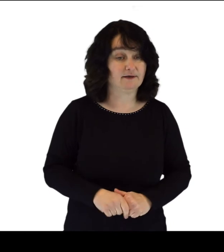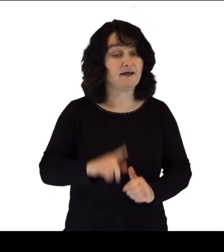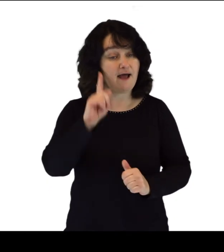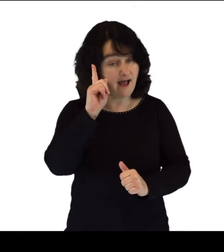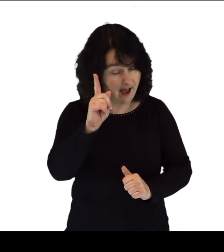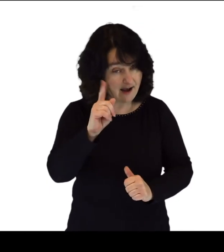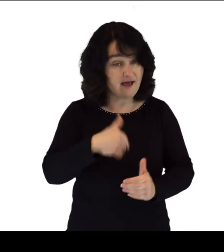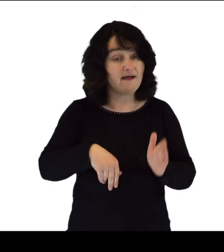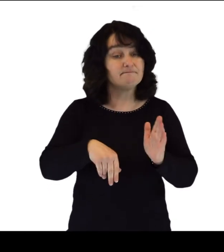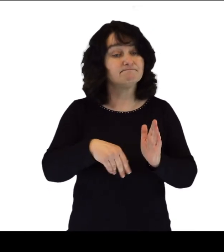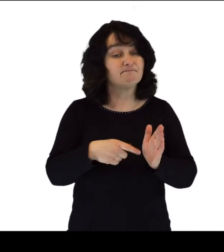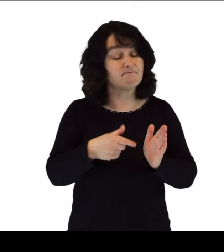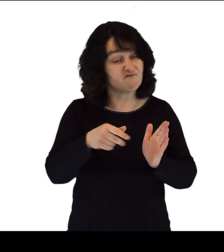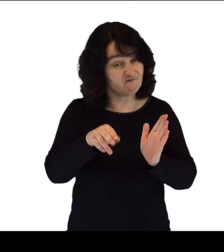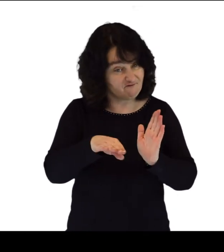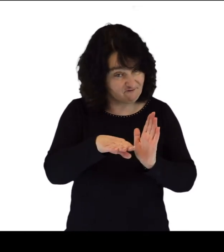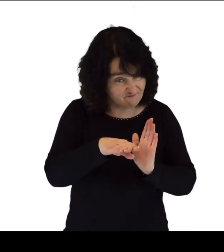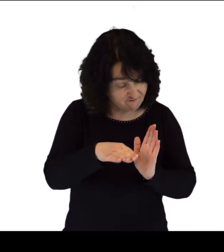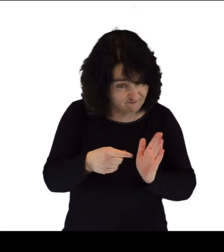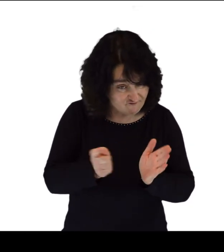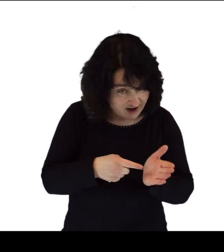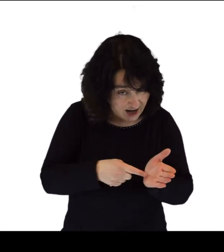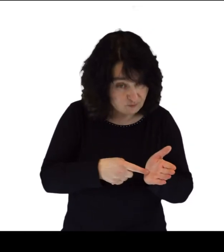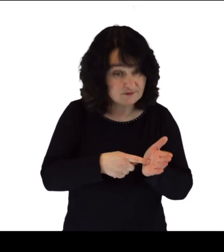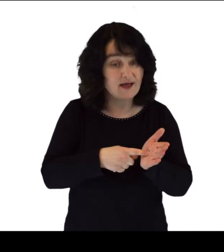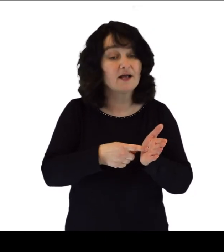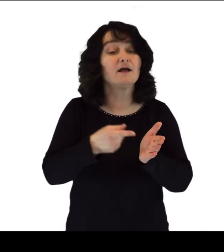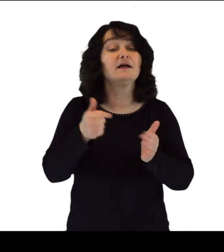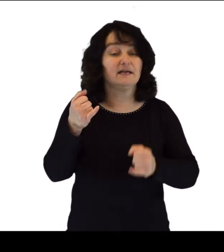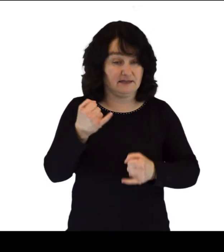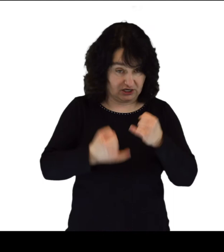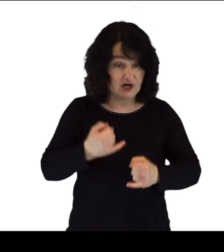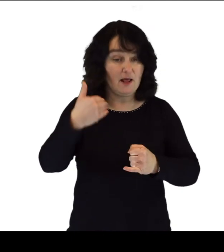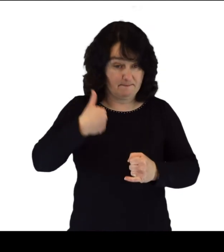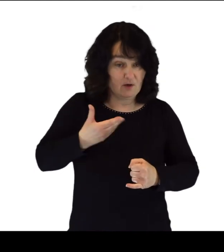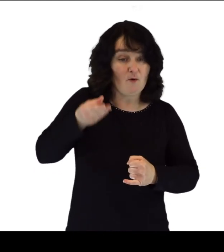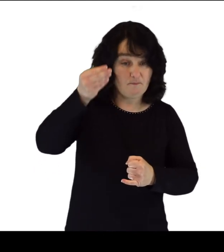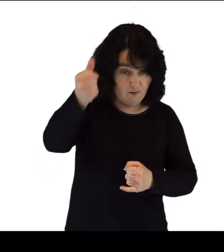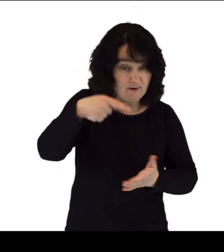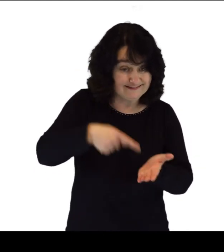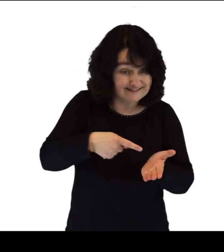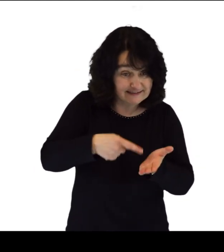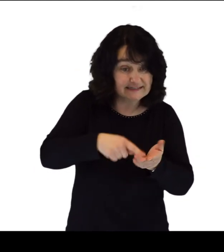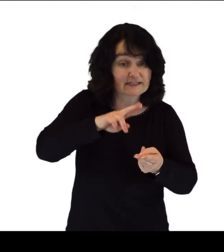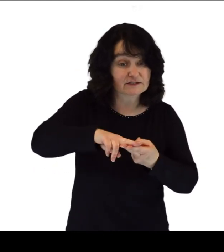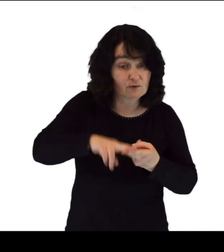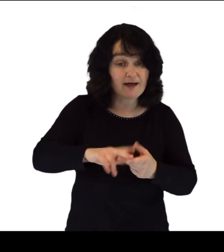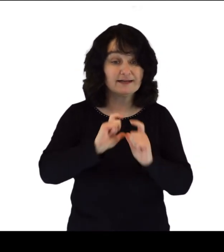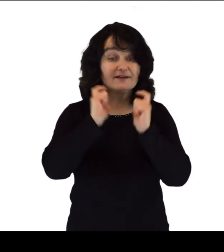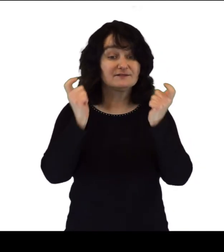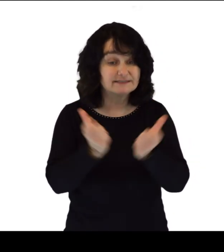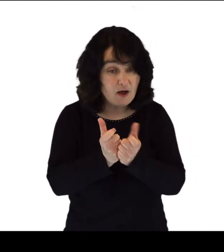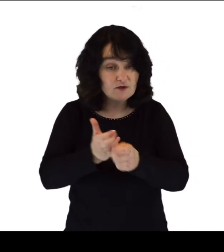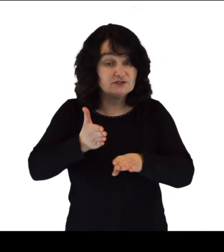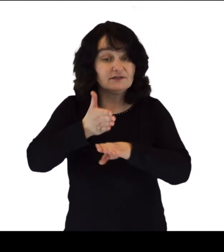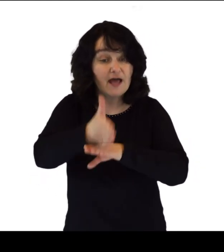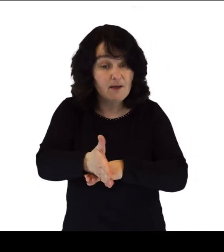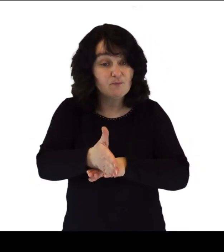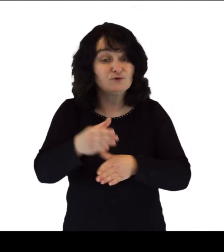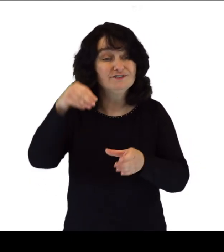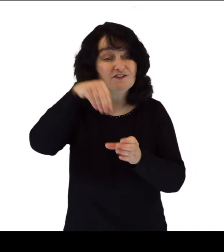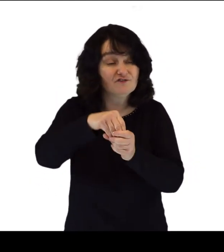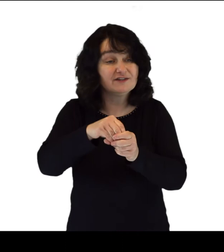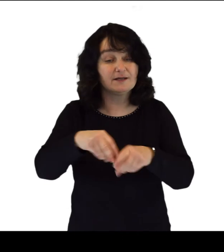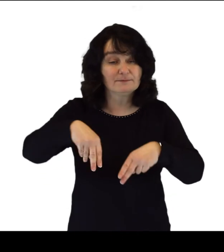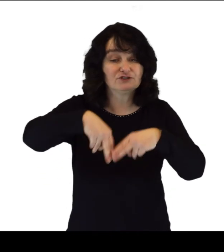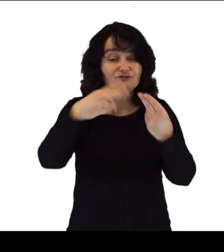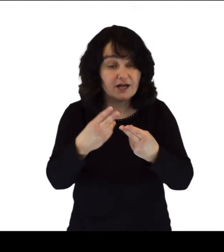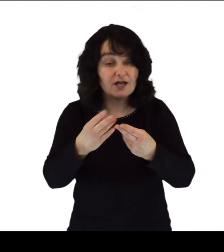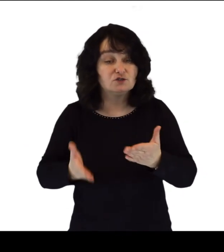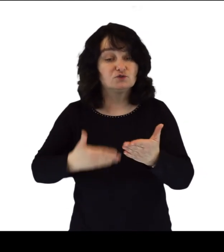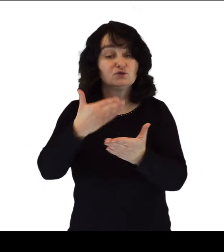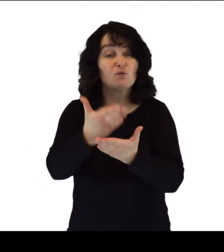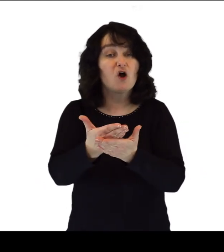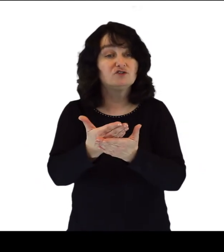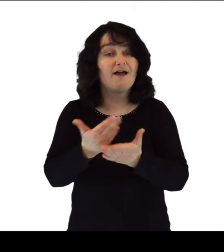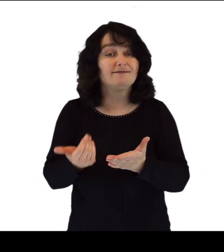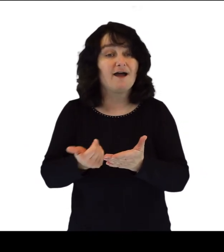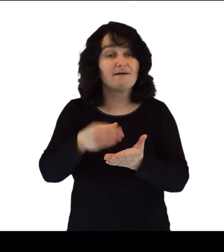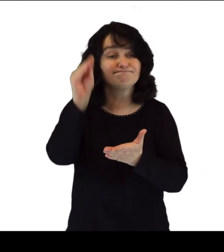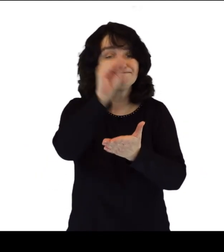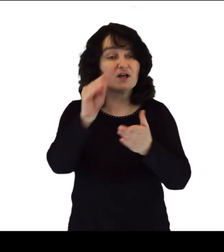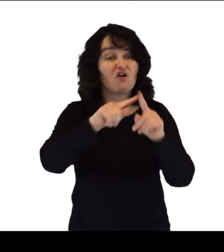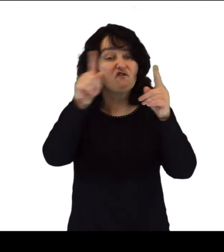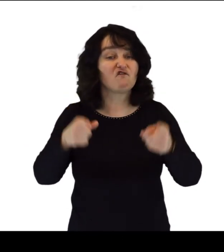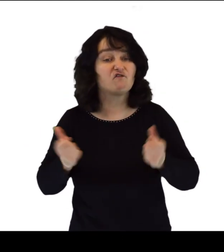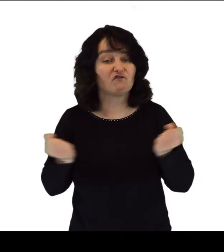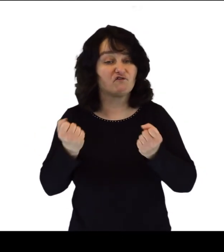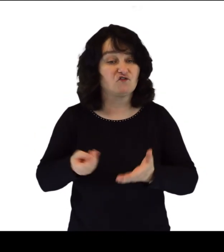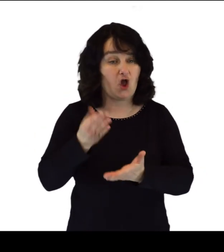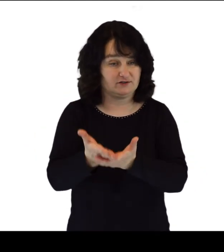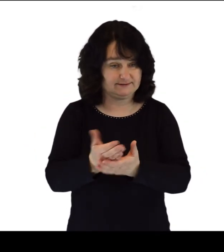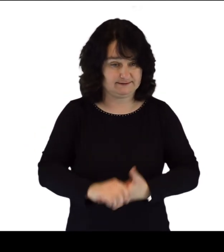pod warunkiem opłacenia tych składek w całości najpóźniej w dniu złożenia wniosku.